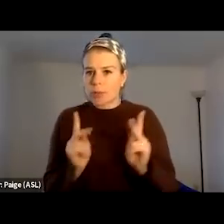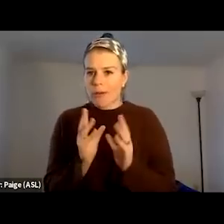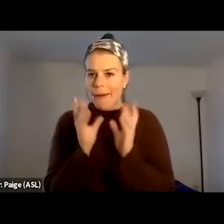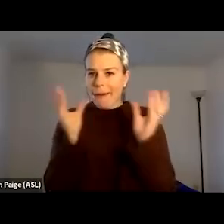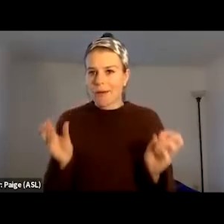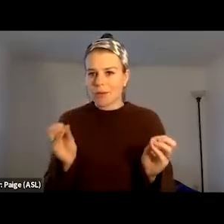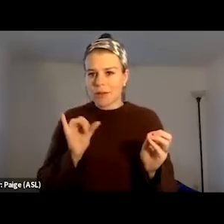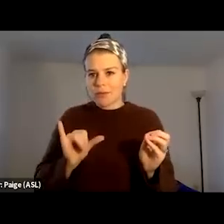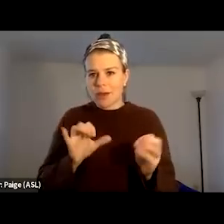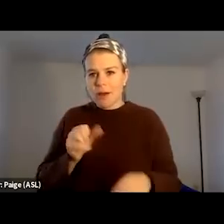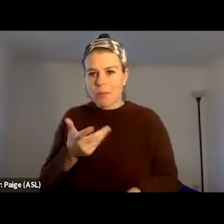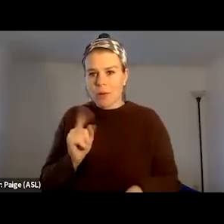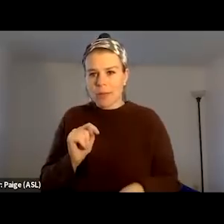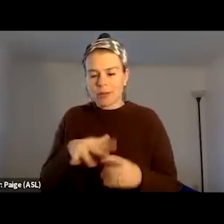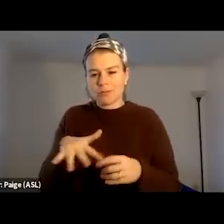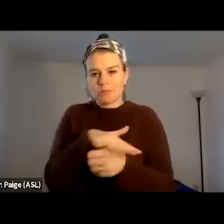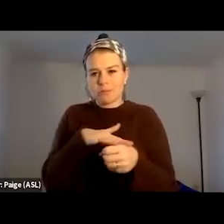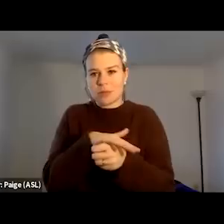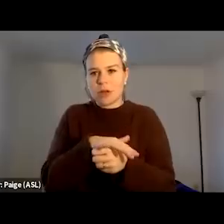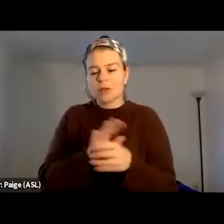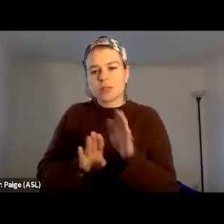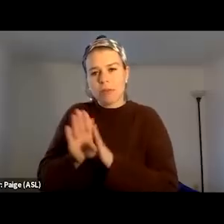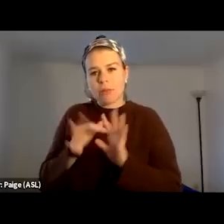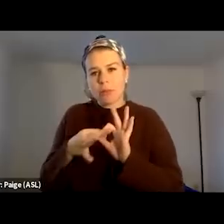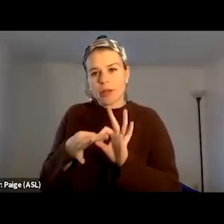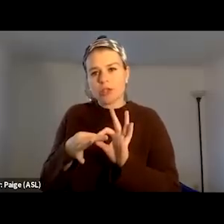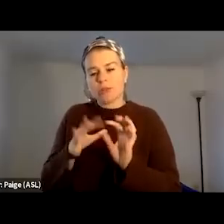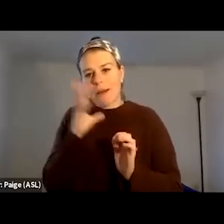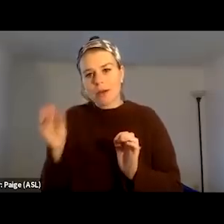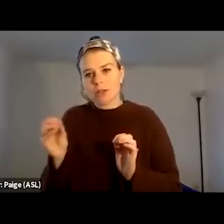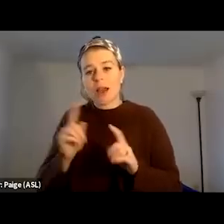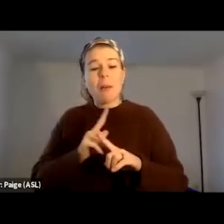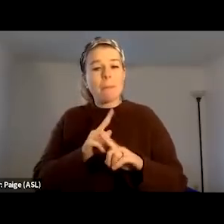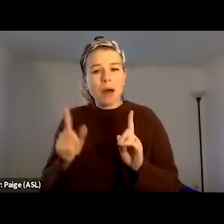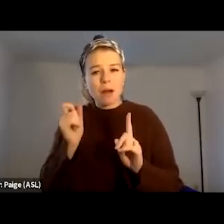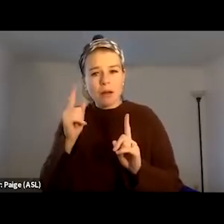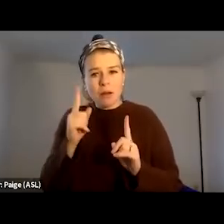y también desarrollar relaciones en la comunidad en general. Pero esos vecinos dentro de la instalación